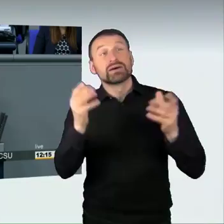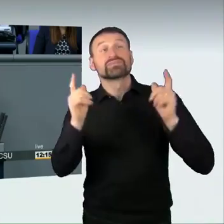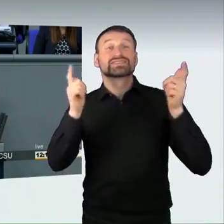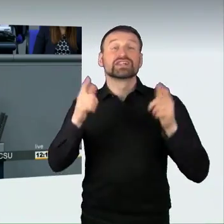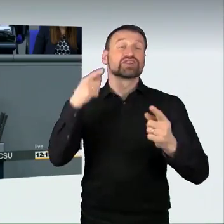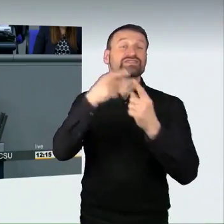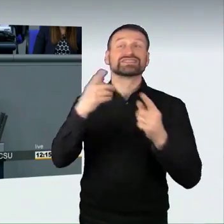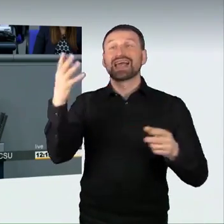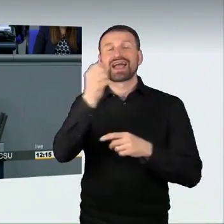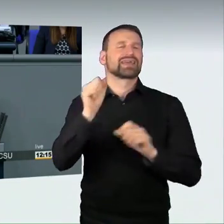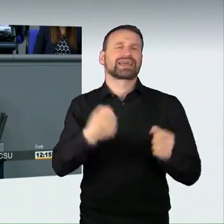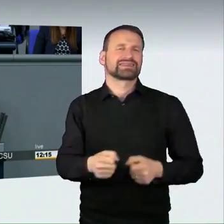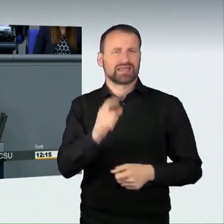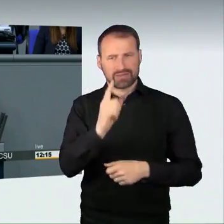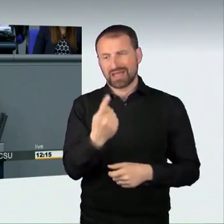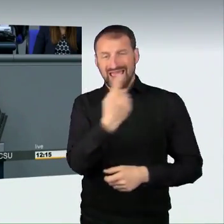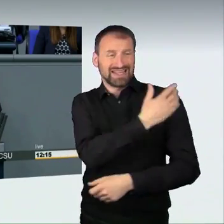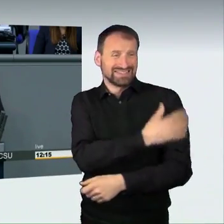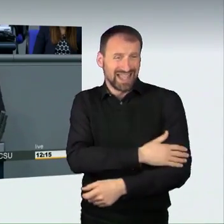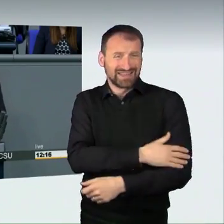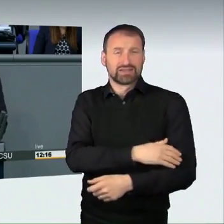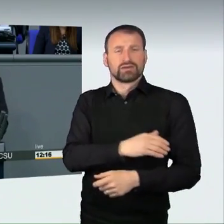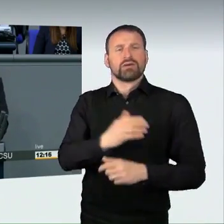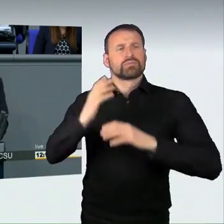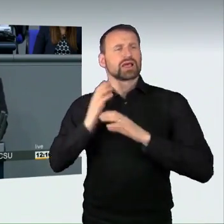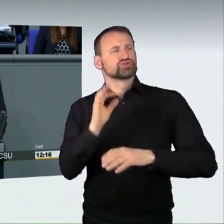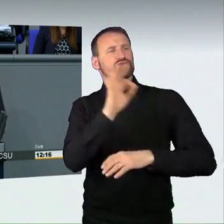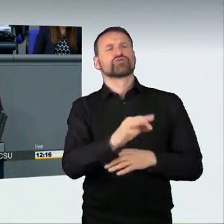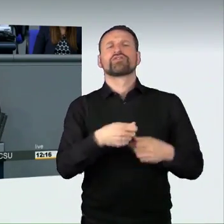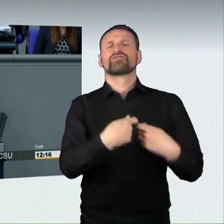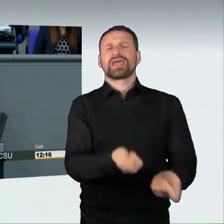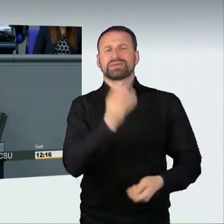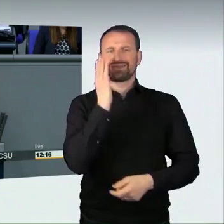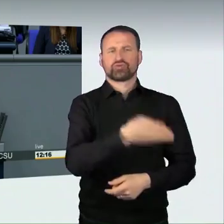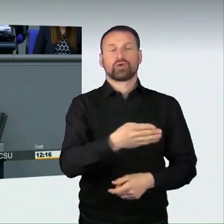Dass Sie hier die Belastung einseitig den Vermietern aufbürden wollen, ist nicht in Ordnung. Das wird es mit der Union auch nicht geben.